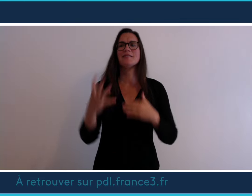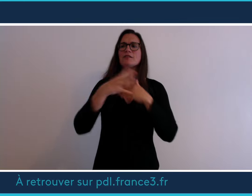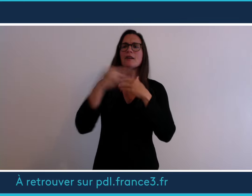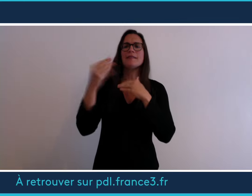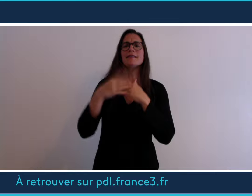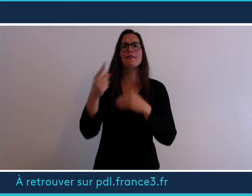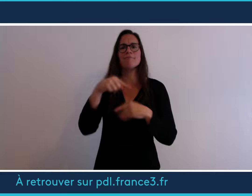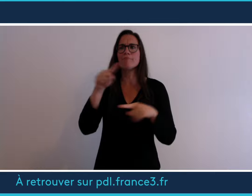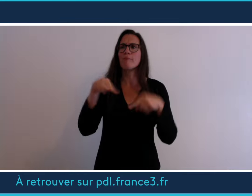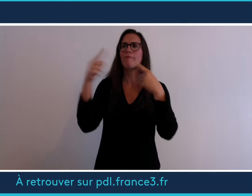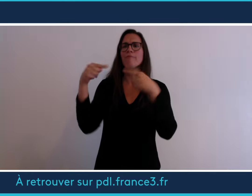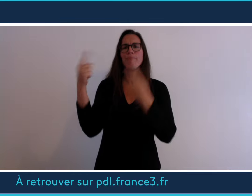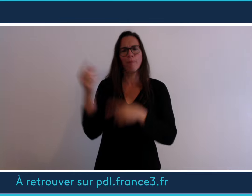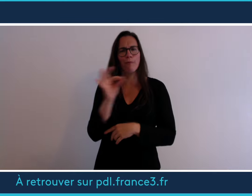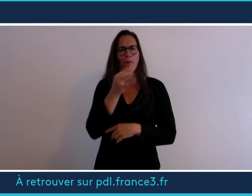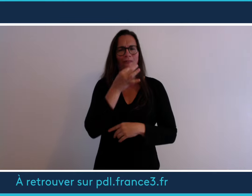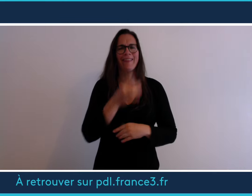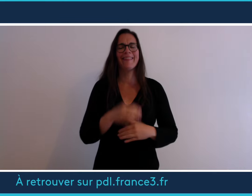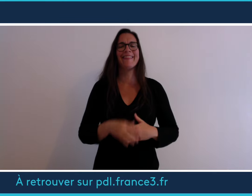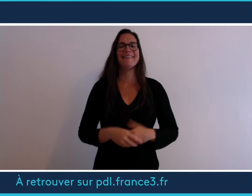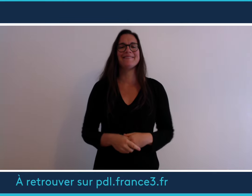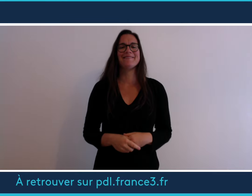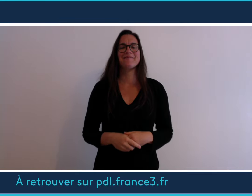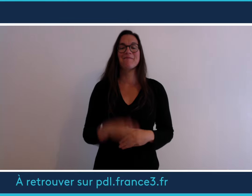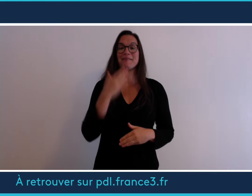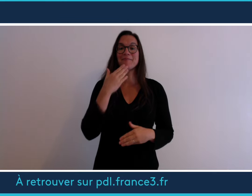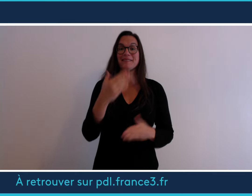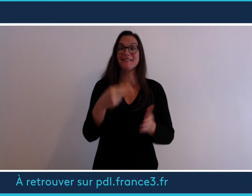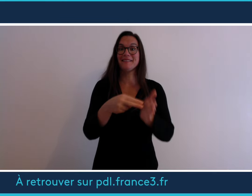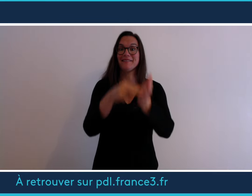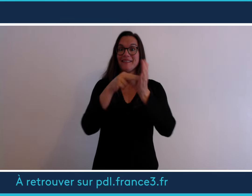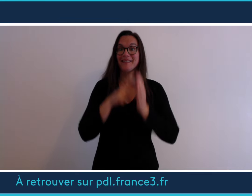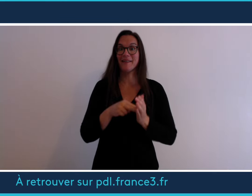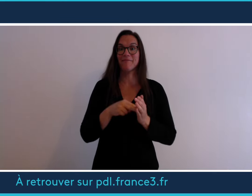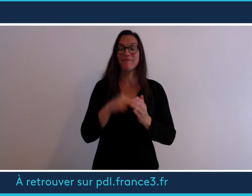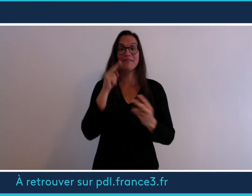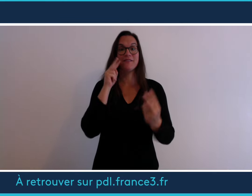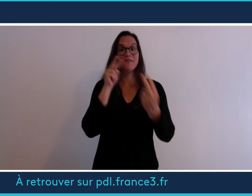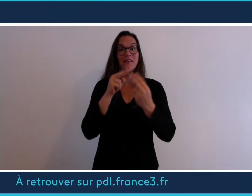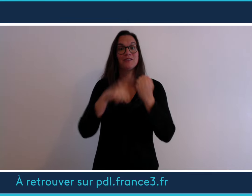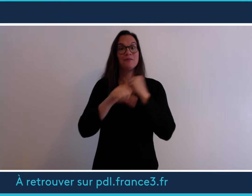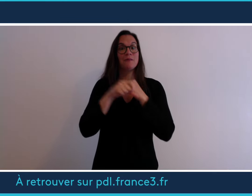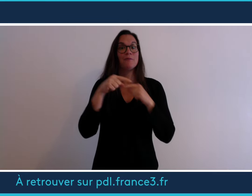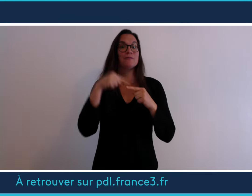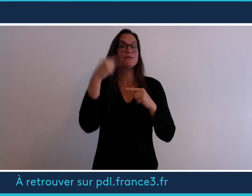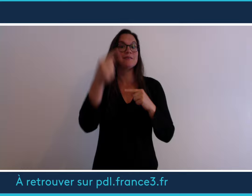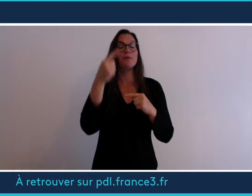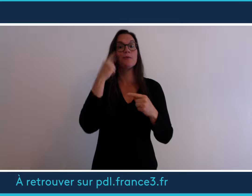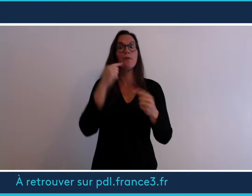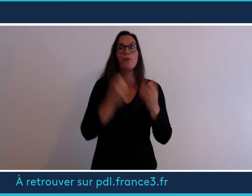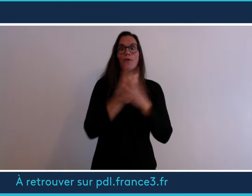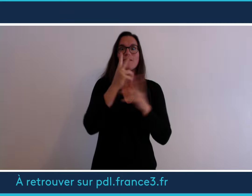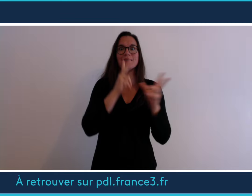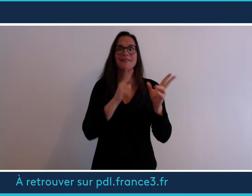Profitez bien de vos sorties ! Merci à tous pour votre fidélité, Je vous retrouve la semaine prochaine pour une nouvelle